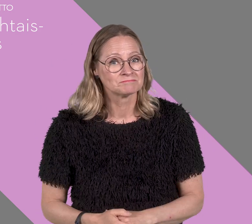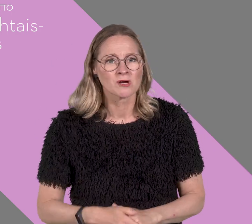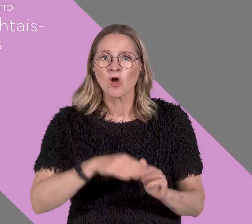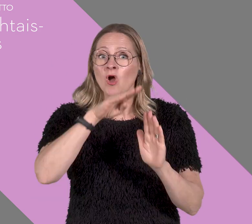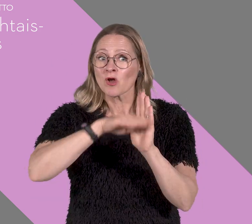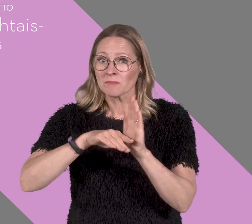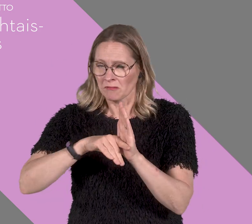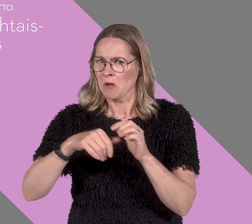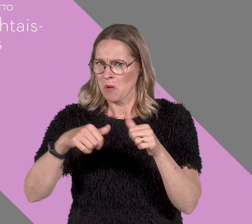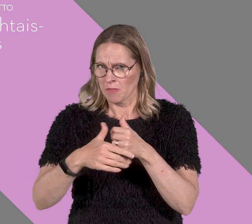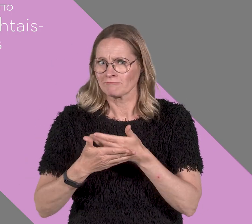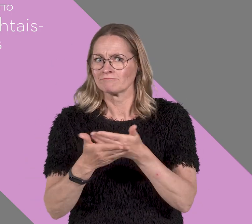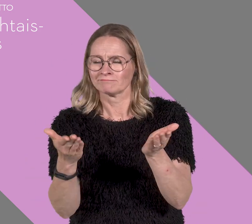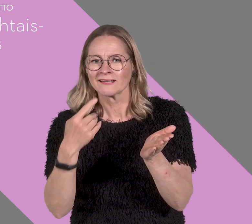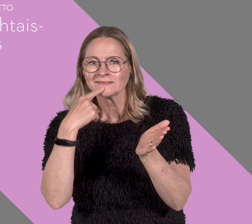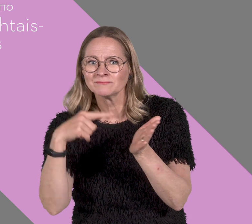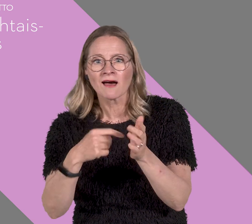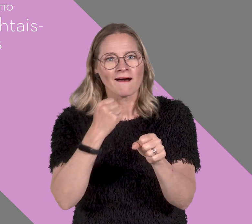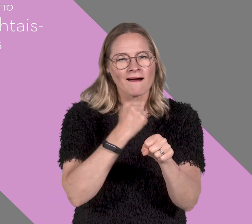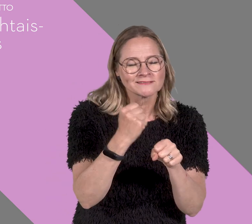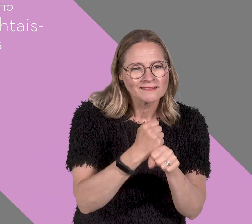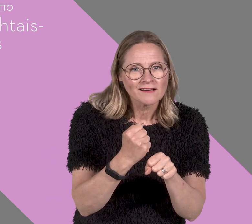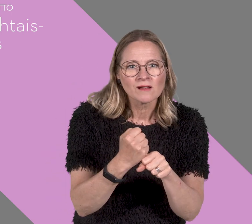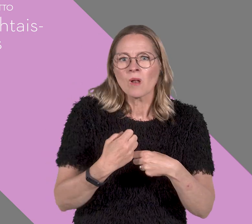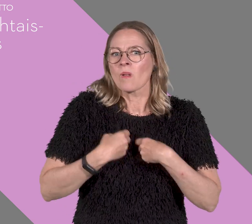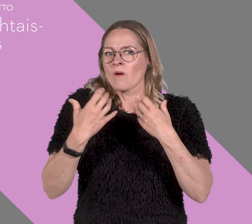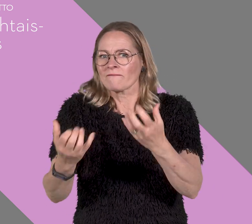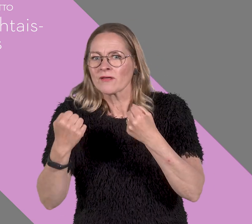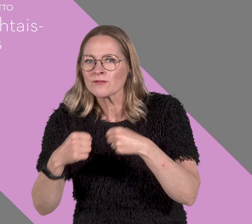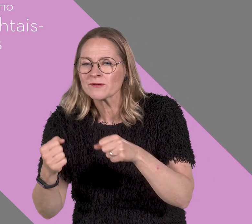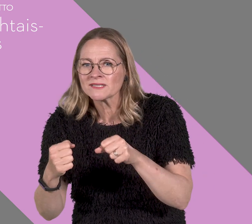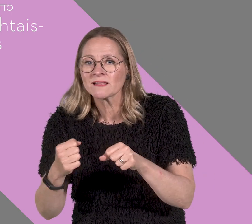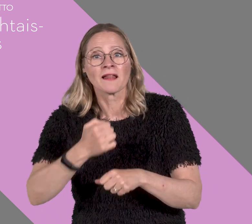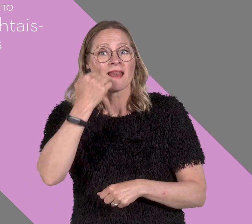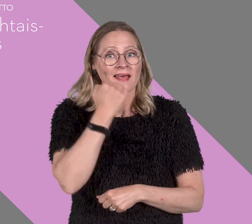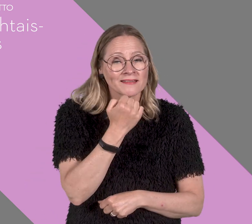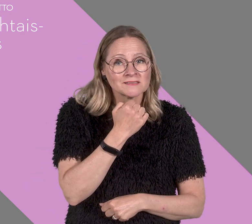Ohjelmassa on luvassa muun muassa askartelua, luovaa toimintaa, leikkejä, -